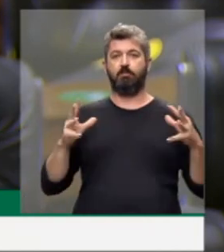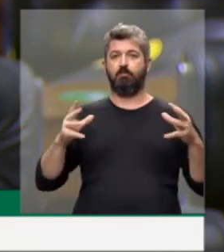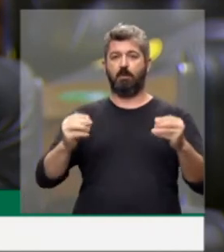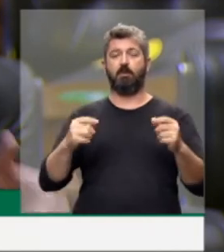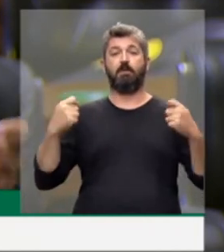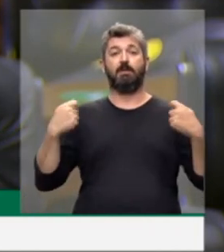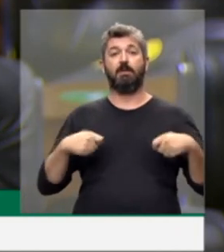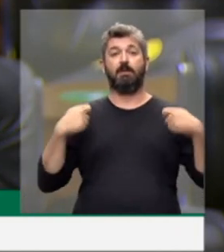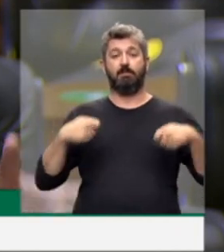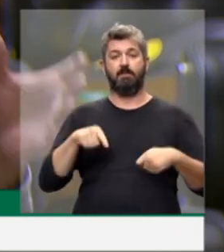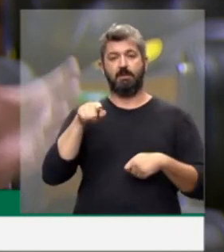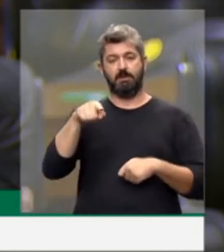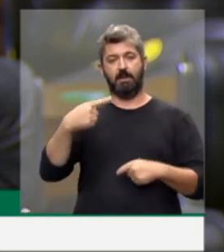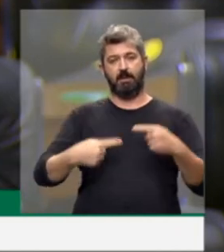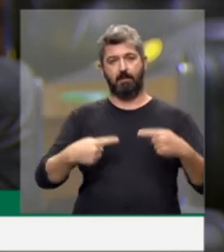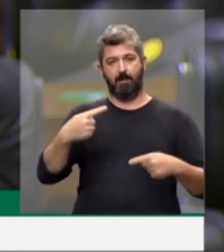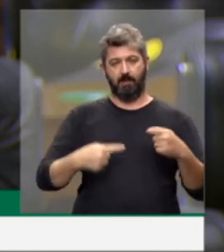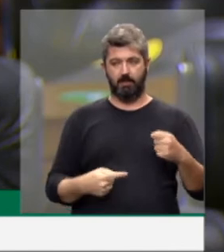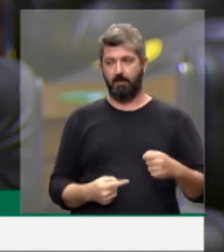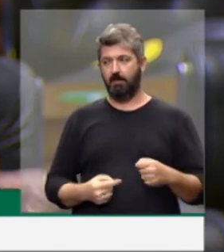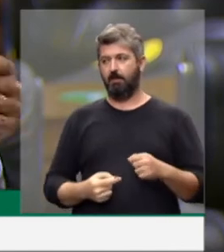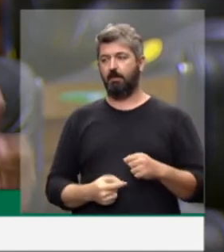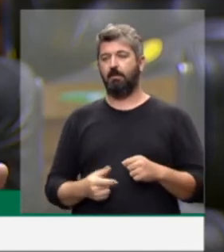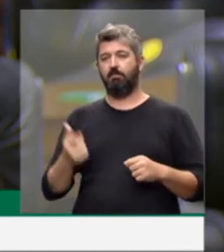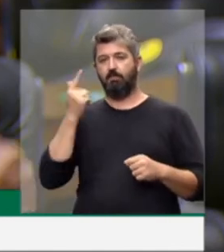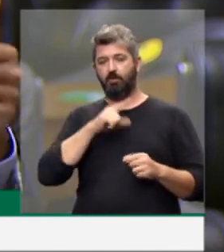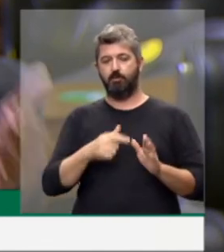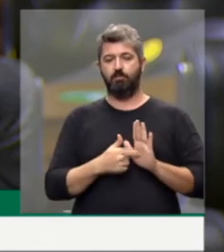RENOVÁVEIS. A GENTE FAZ UM APELO E TAMBÉM DIZ A TODOS